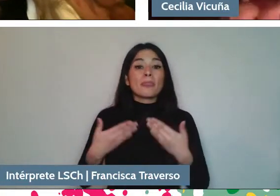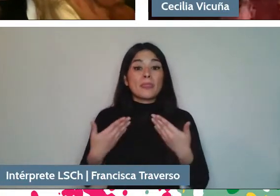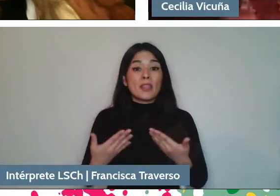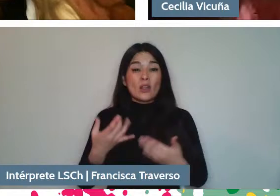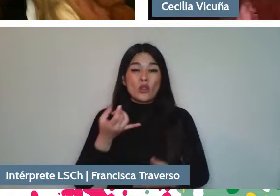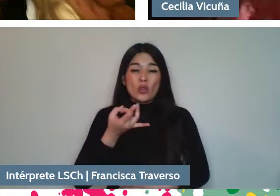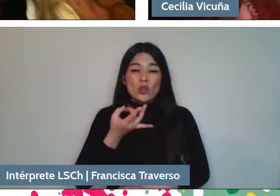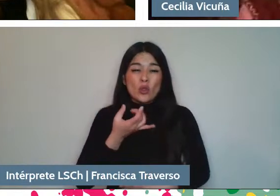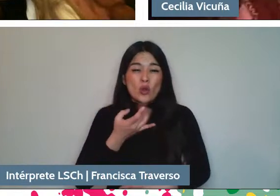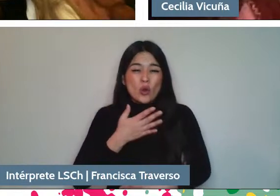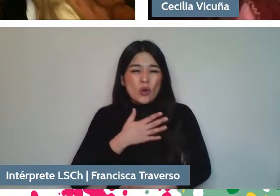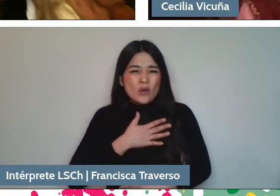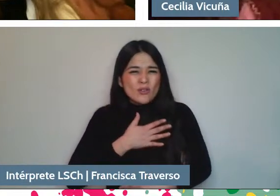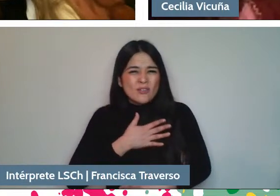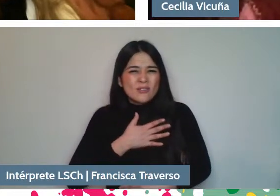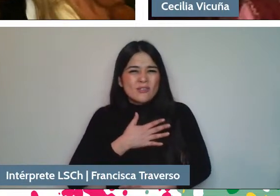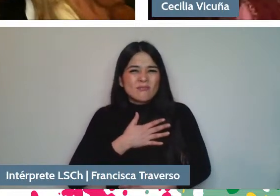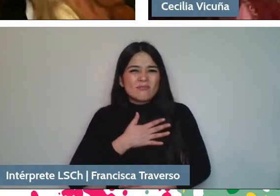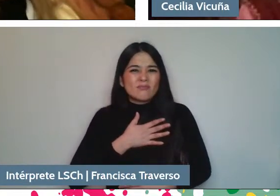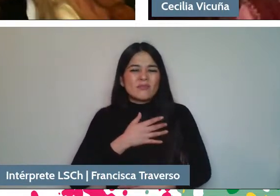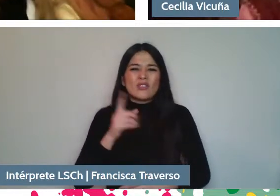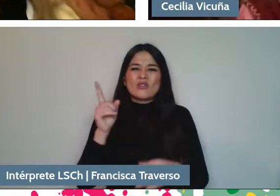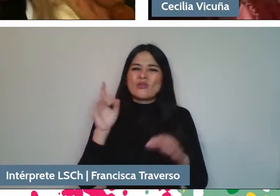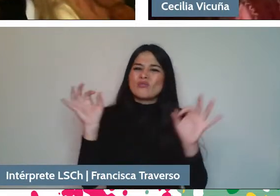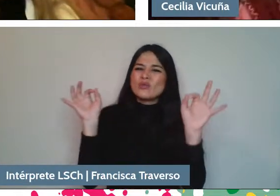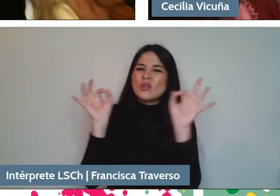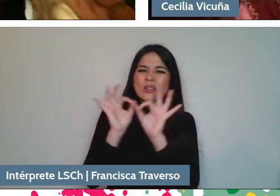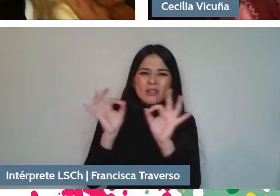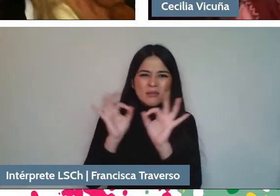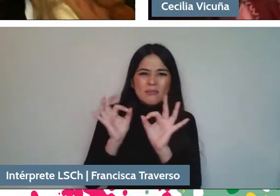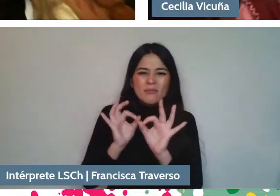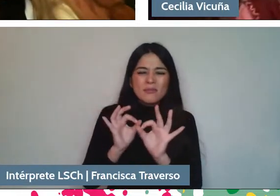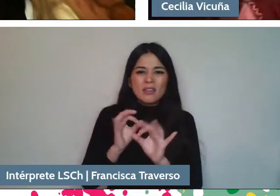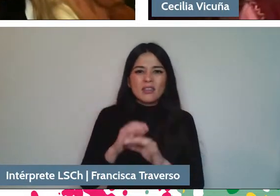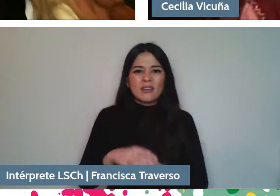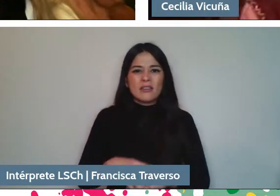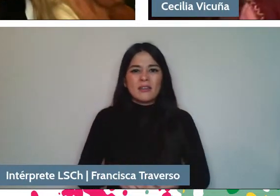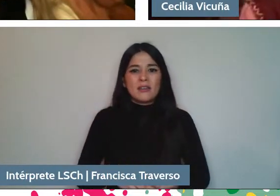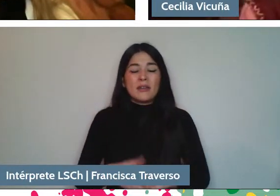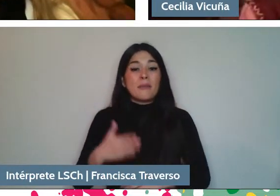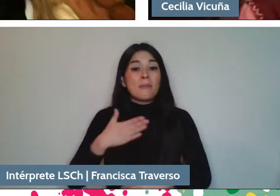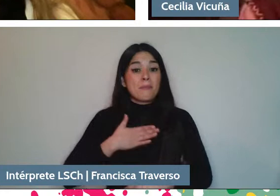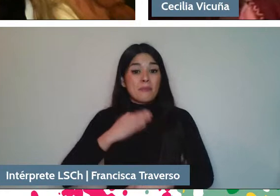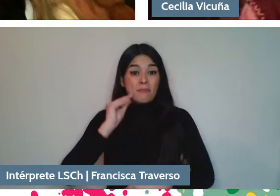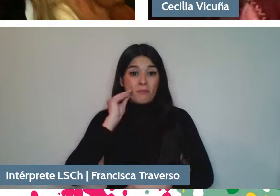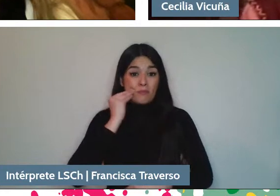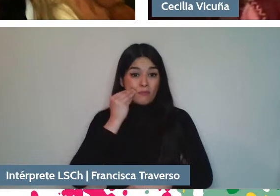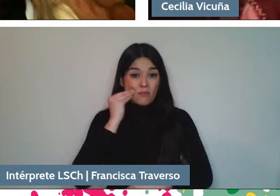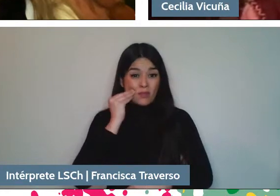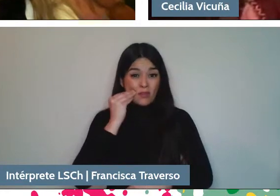no se explican sin esto que te voy a decir ahora. Que mis abuelos, mi abuelo, Carlos Vicuña Fuentes,